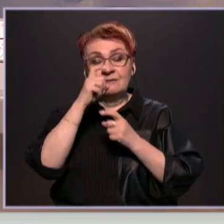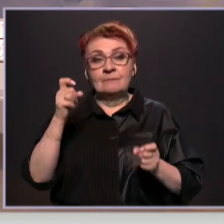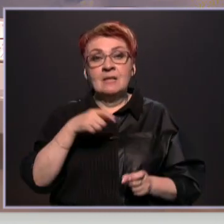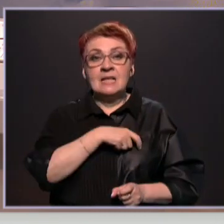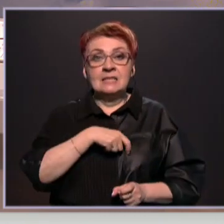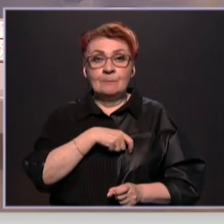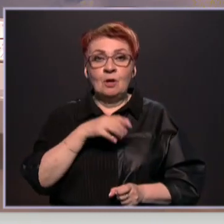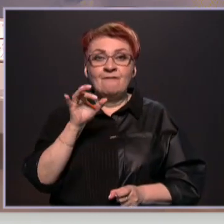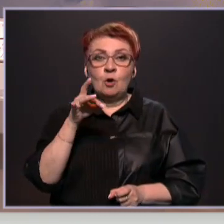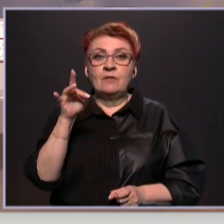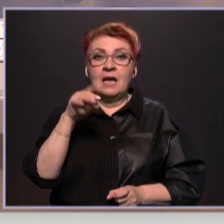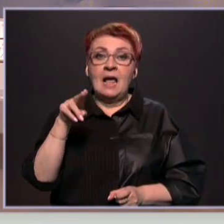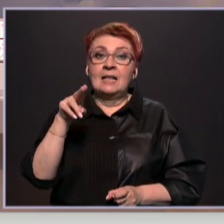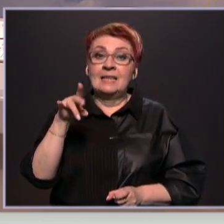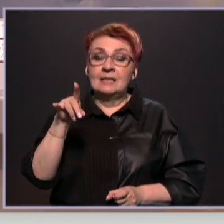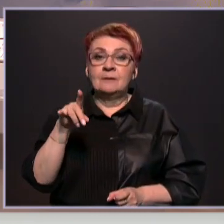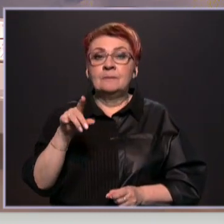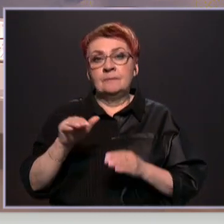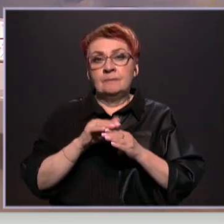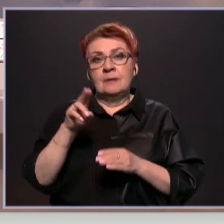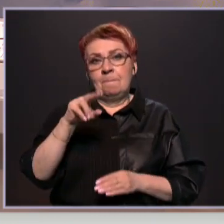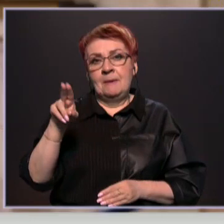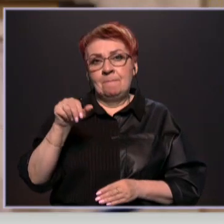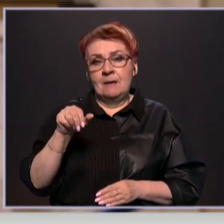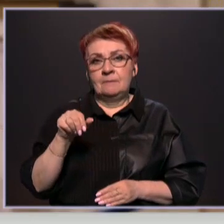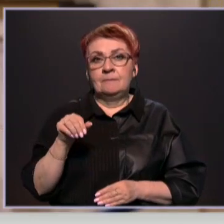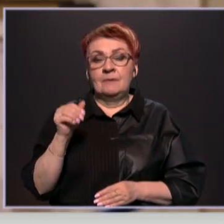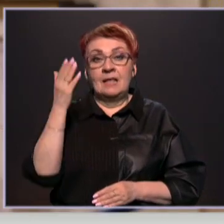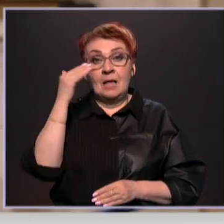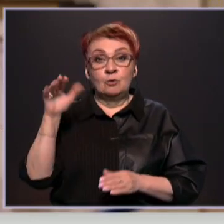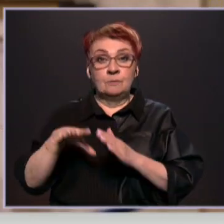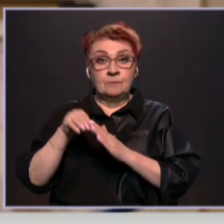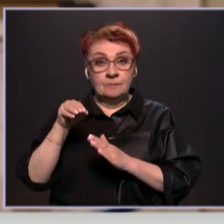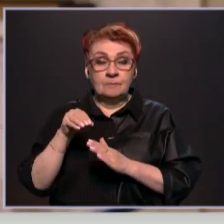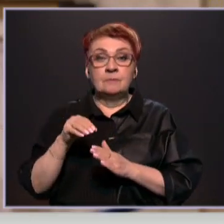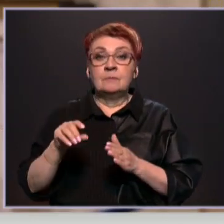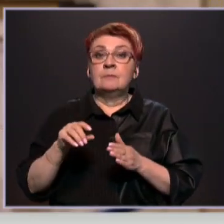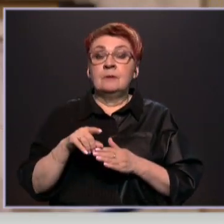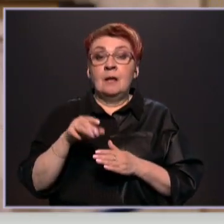Верховной Рады Наталья пипа по словам народной избранницы простившись цитата с этой организацией